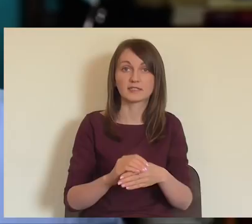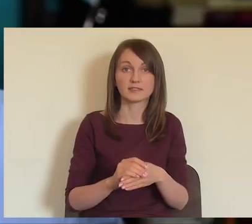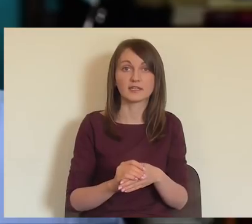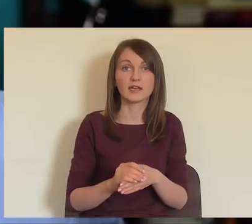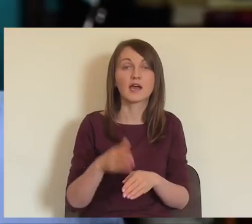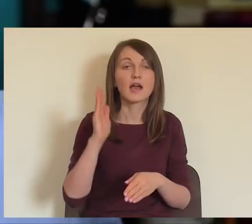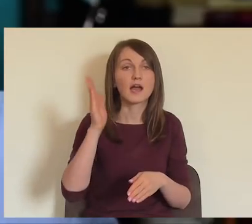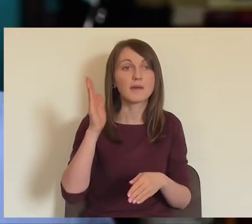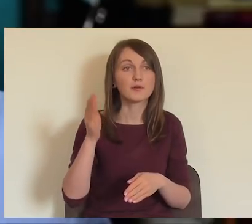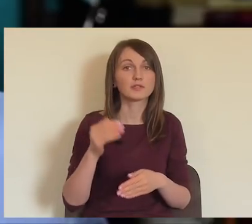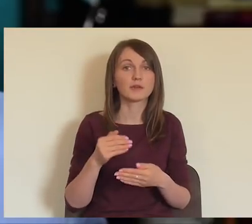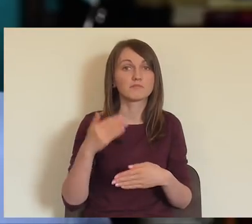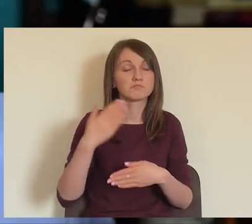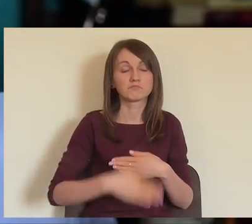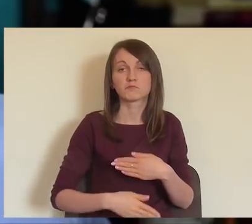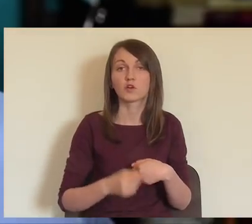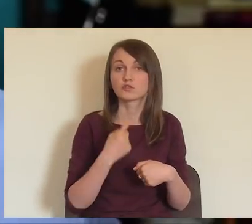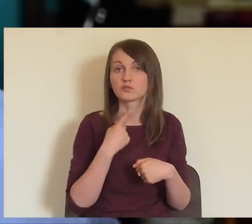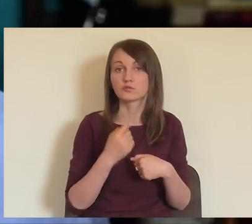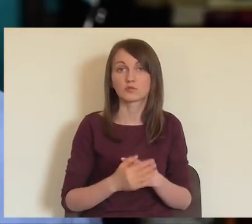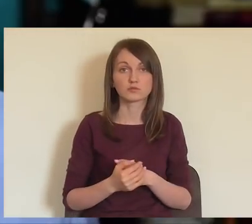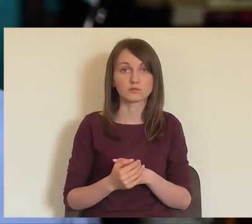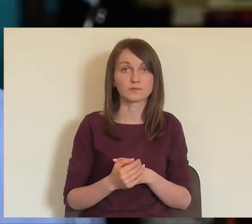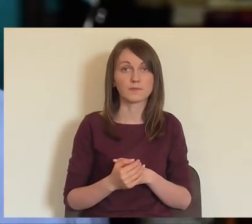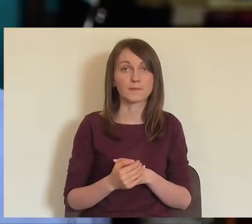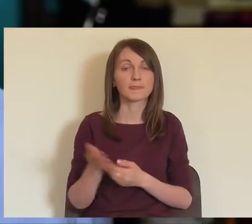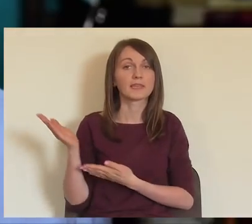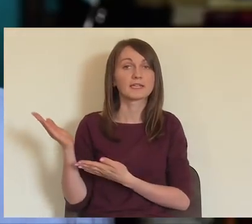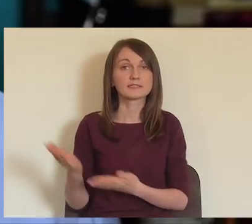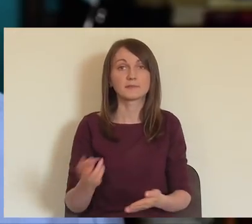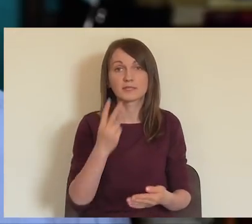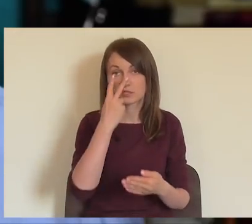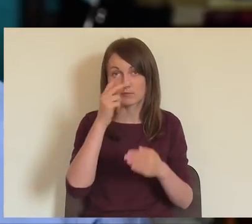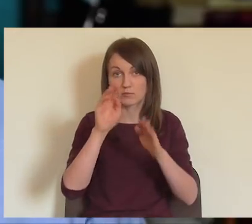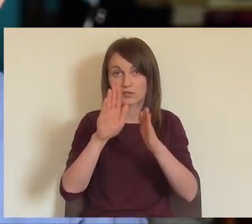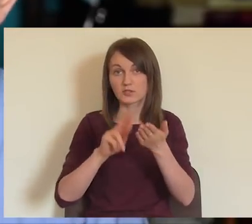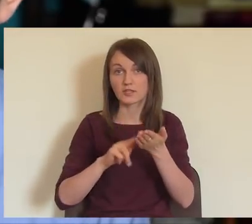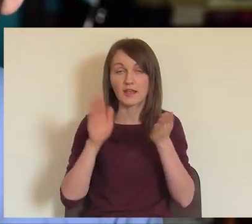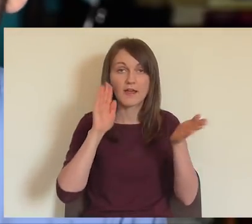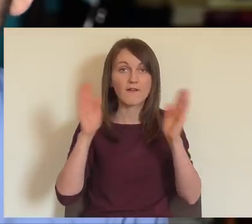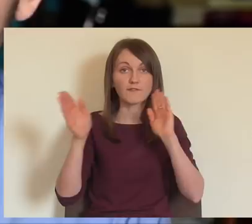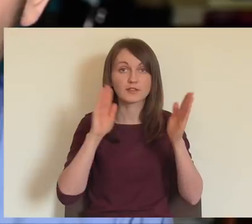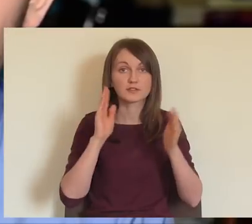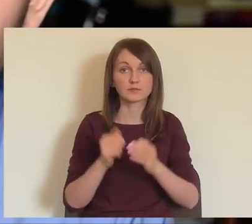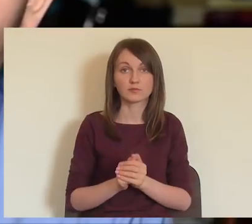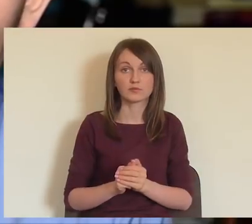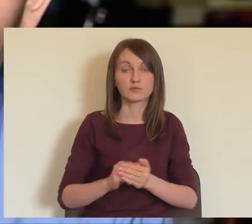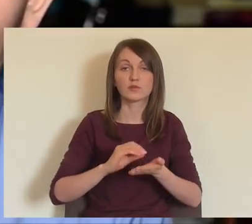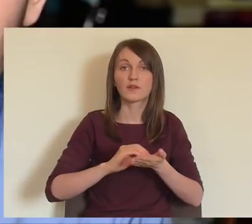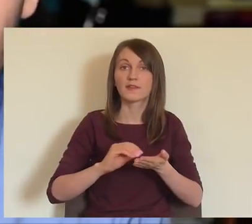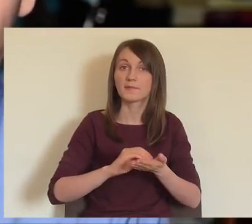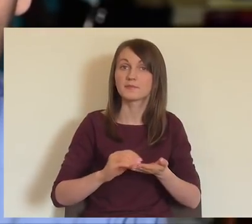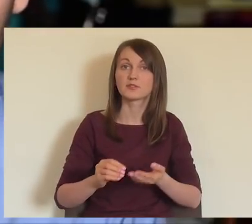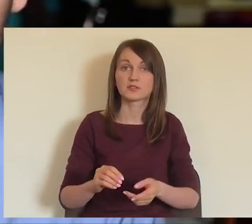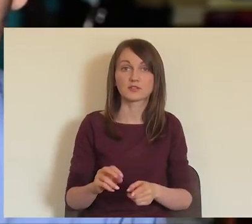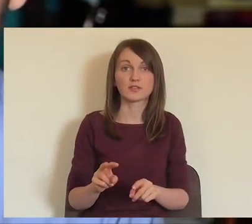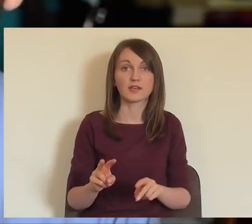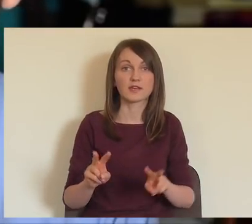wyobrazimy sobie pewne rzeczy, to wtedy się lektor wyłącza. Zapraszam, udostępnijcie tę medytację Waszym znajomym, polajkujcie,